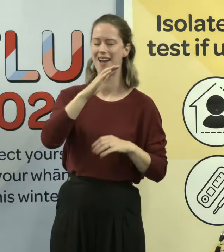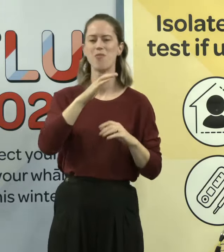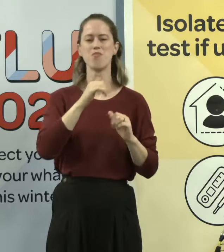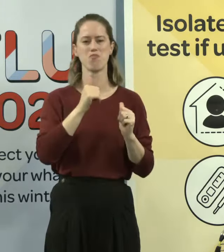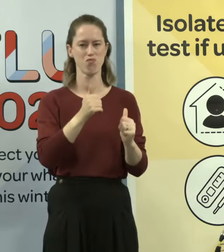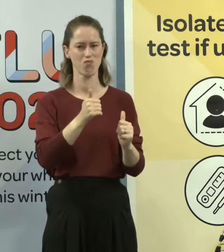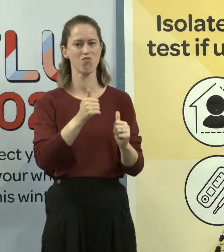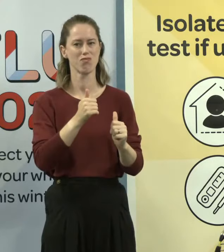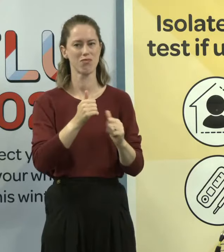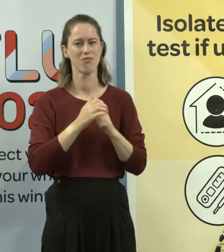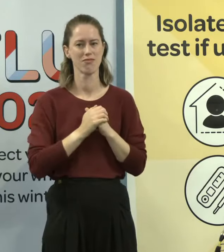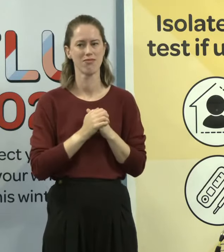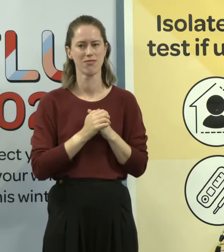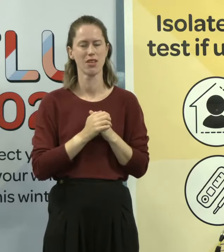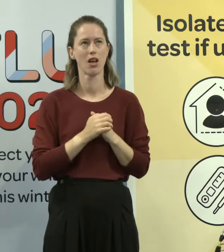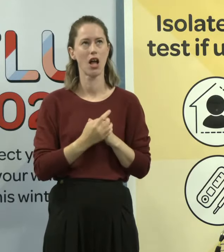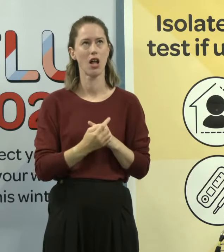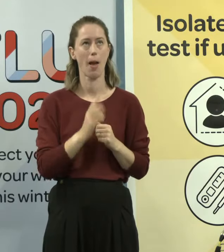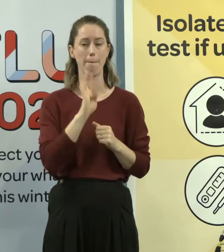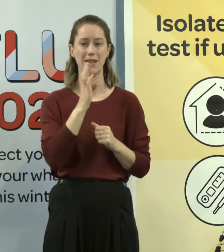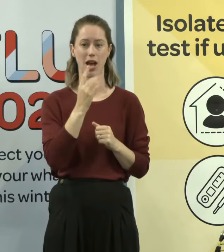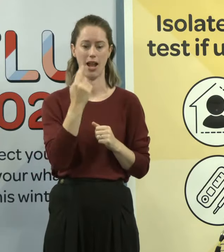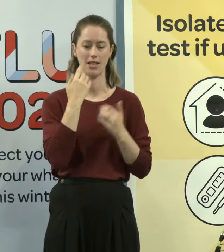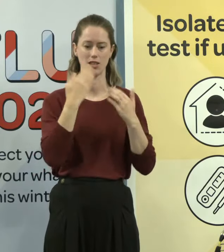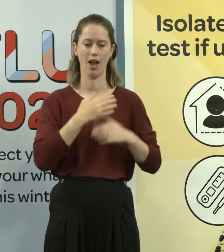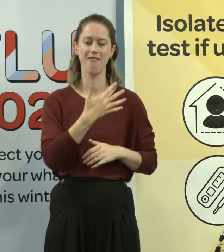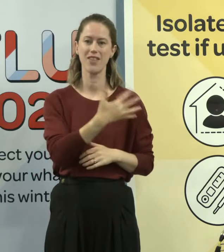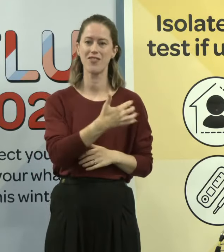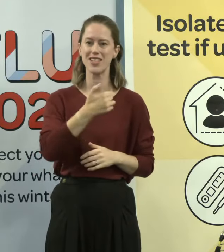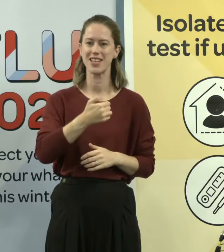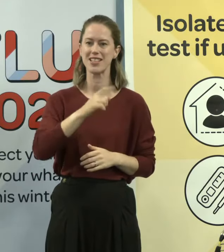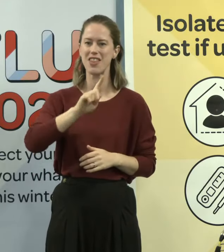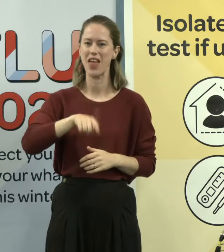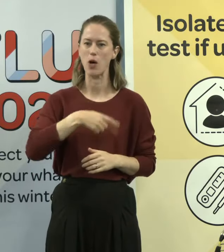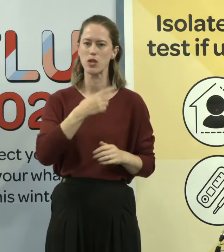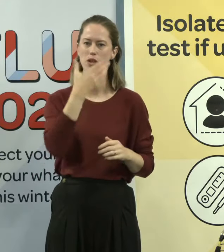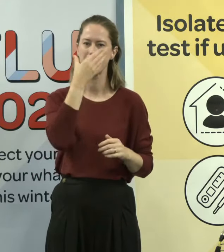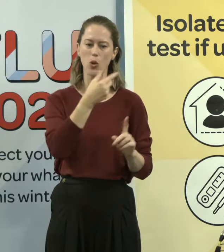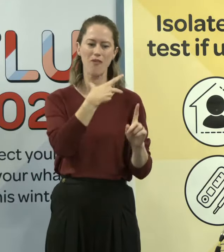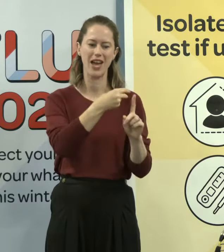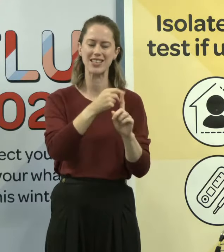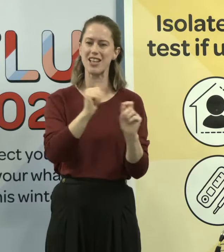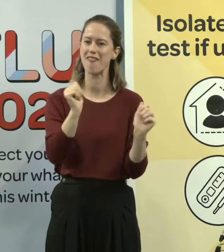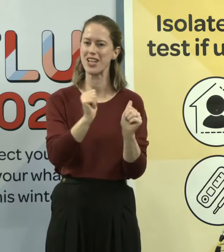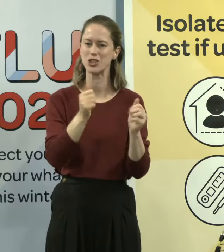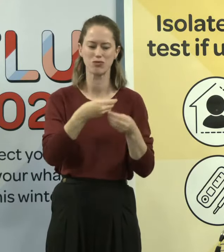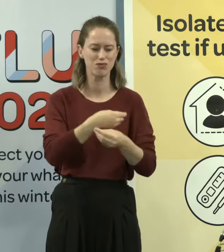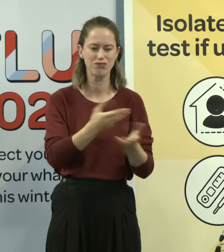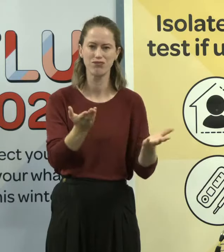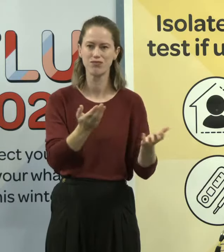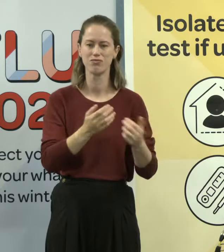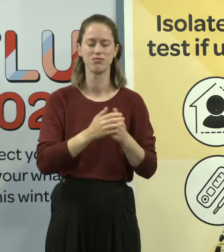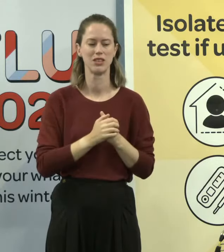te kohi me te kii a nga kai